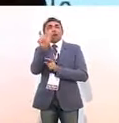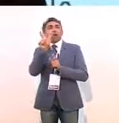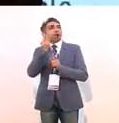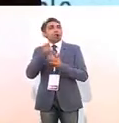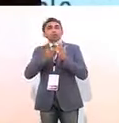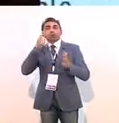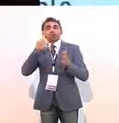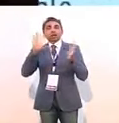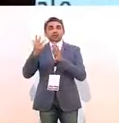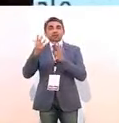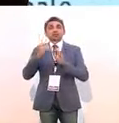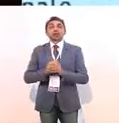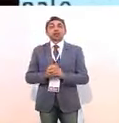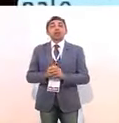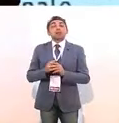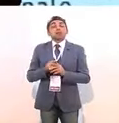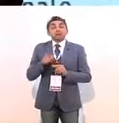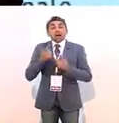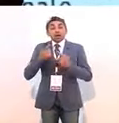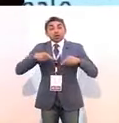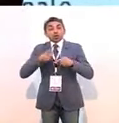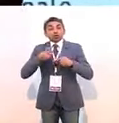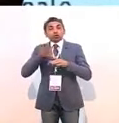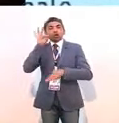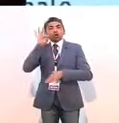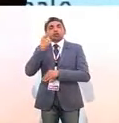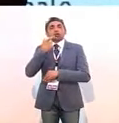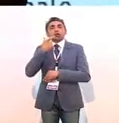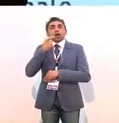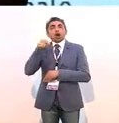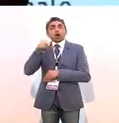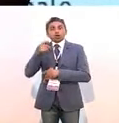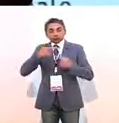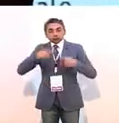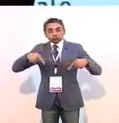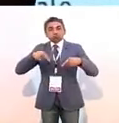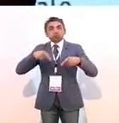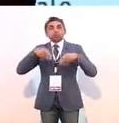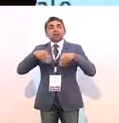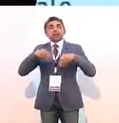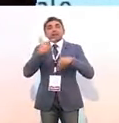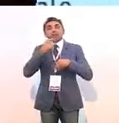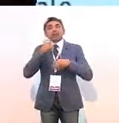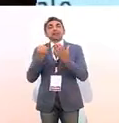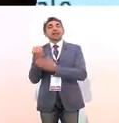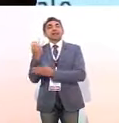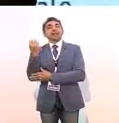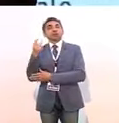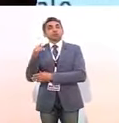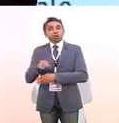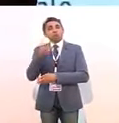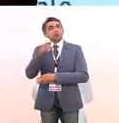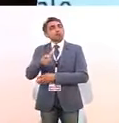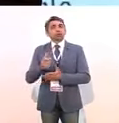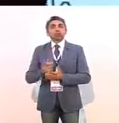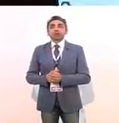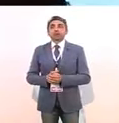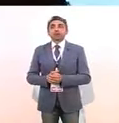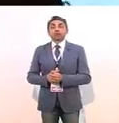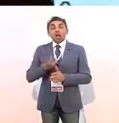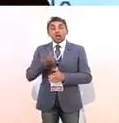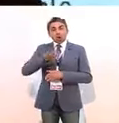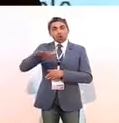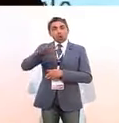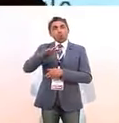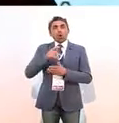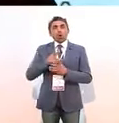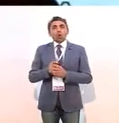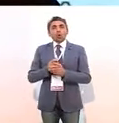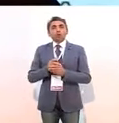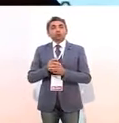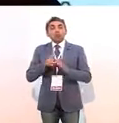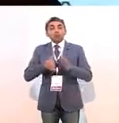Abbiamo scelto di essere qua oggi in una stazione. In un luogo nel quale si parte, si arriva